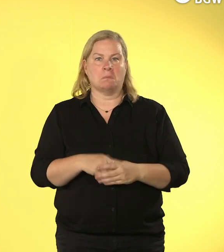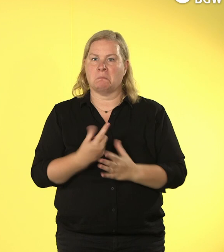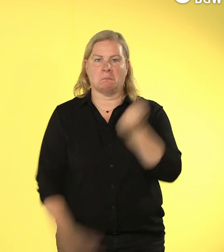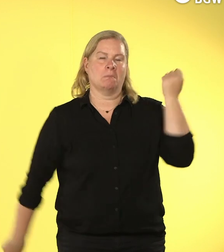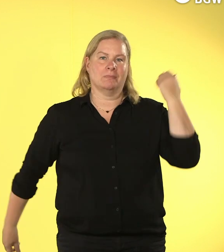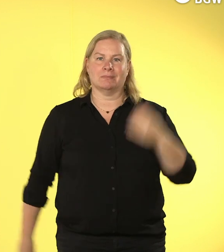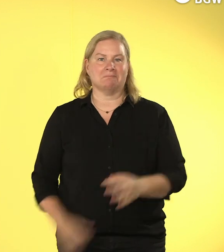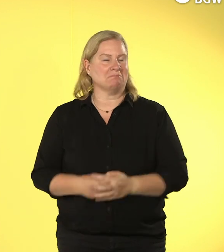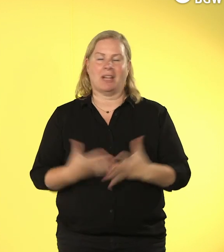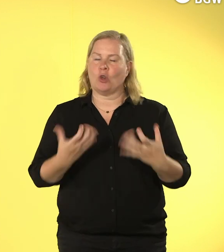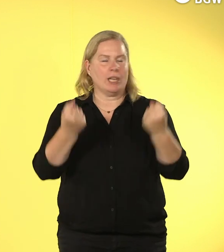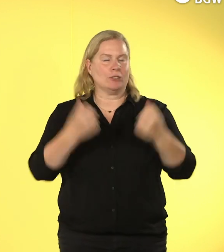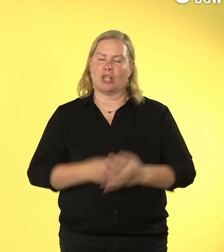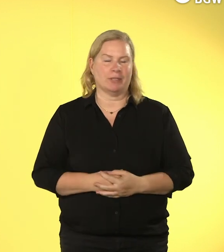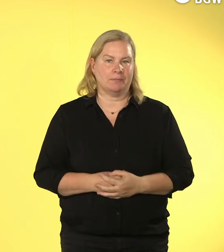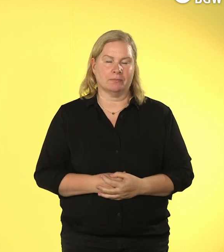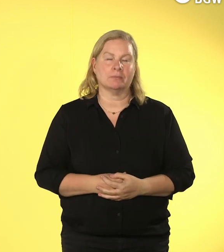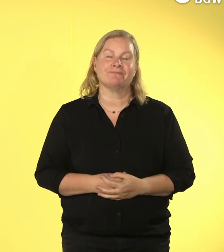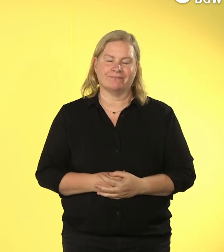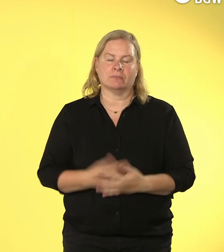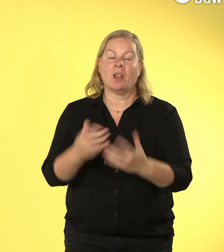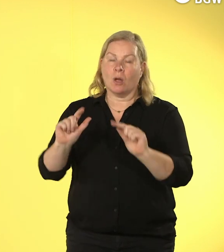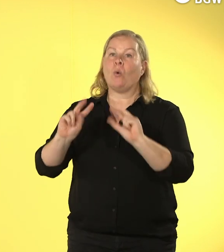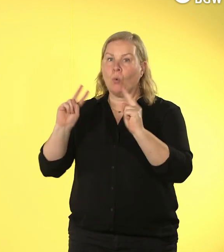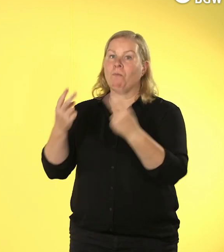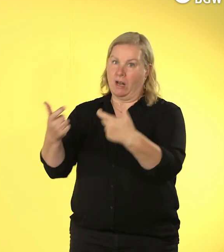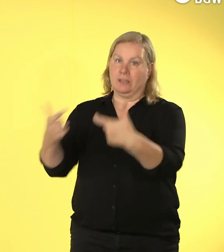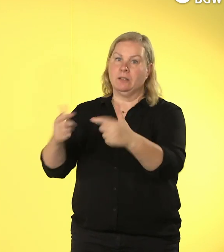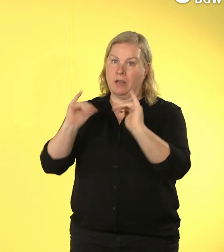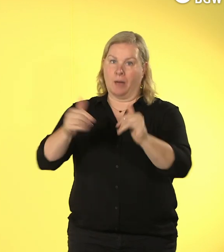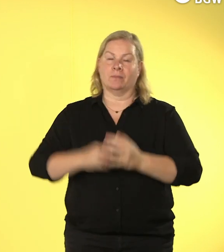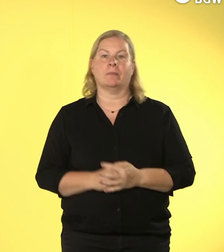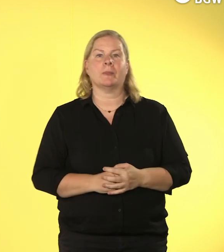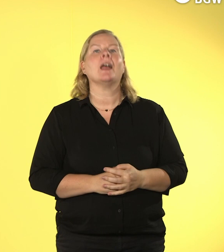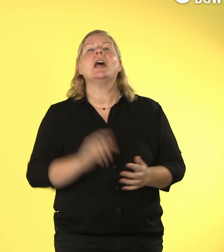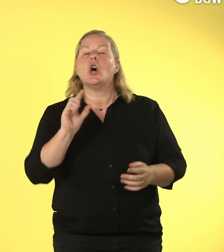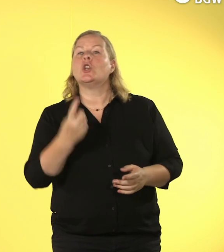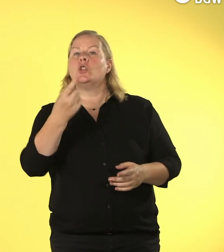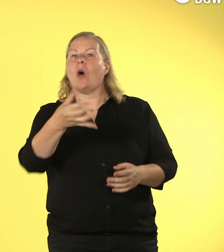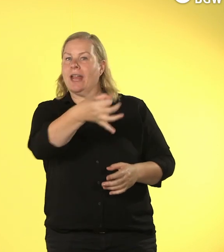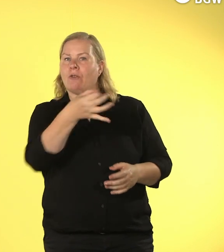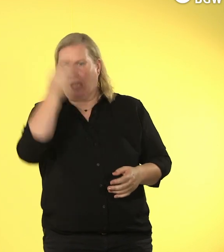Zum Thema Umwelt. Ich habe noch eine Anmerkung: